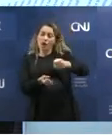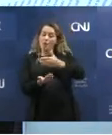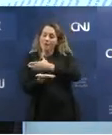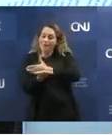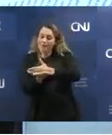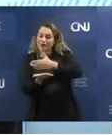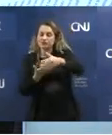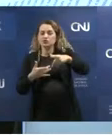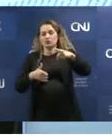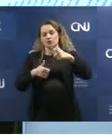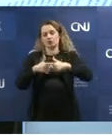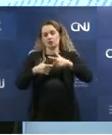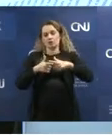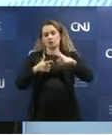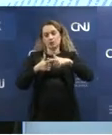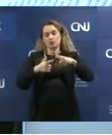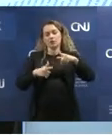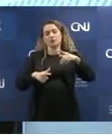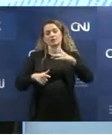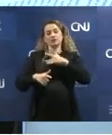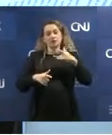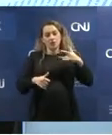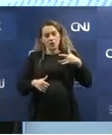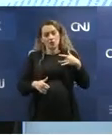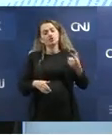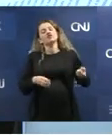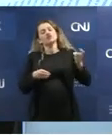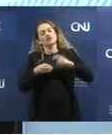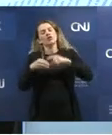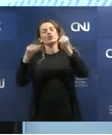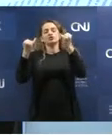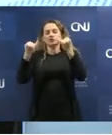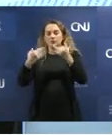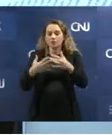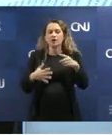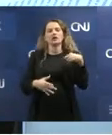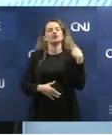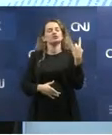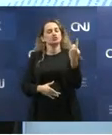que, volto a dizer, todos nós respeitamos.